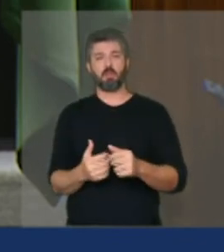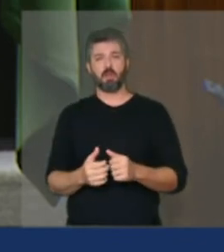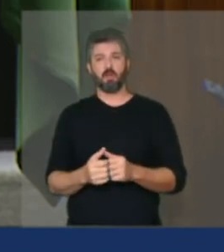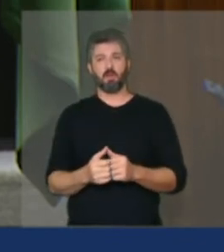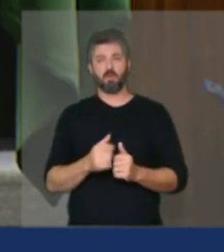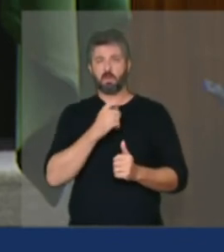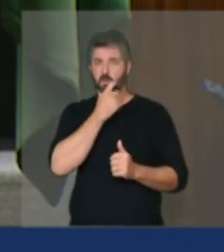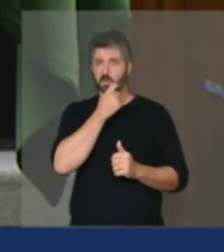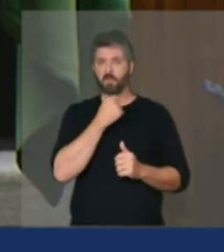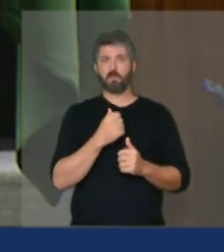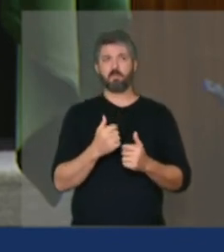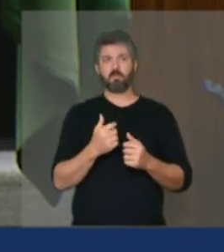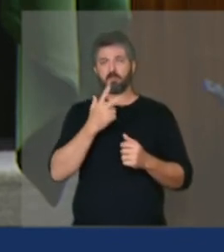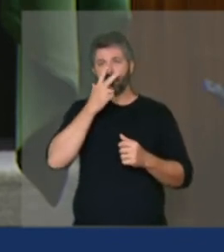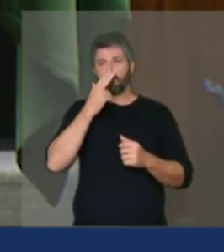AMBOS SÃO... PLS AÍ PARA DEIXAR A CHAMADA... BOIADA